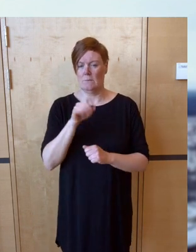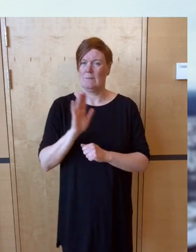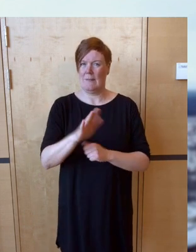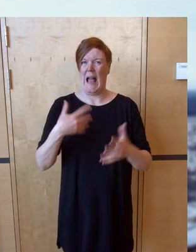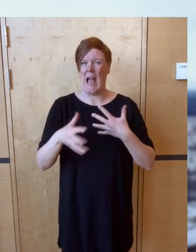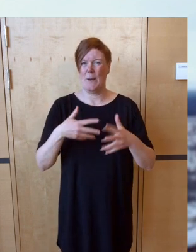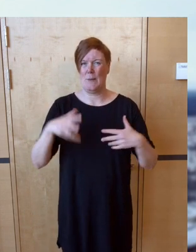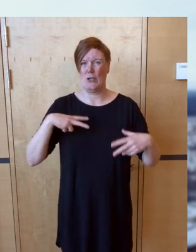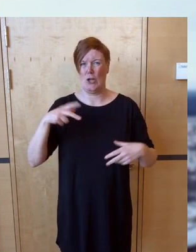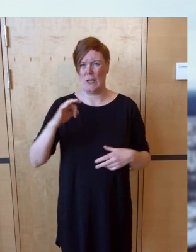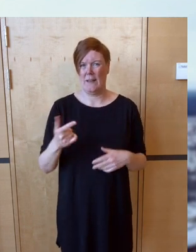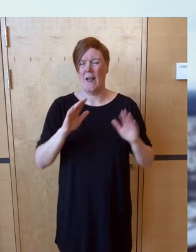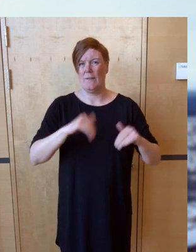Från drygt 22 %